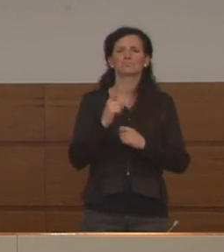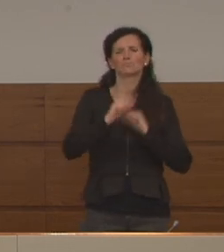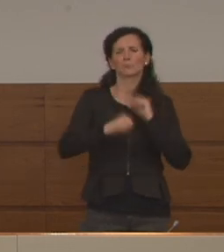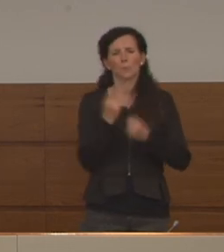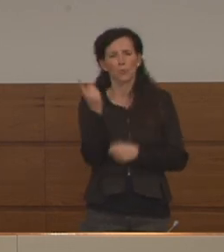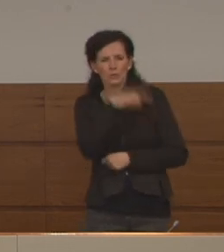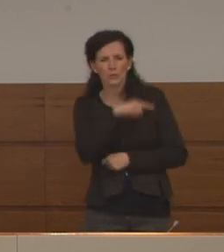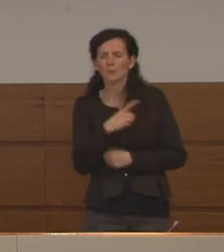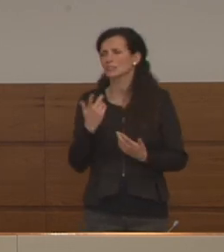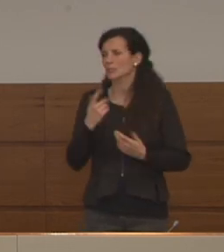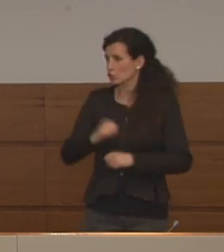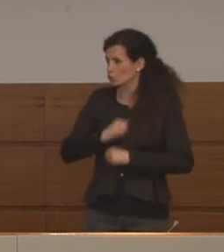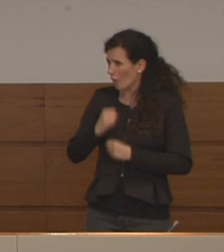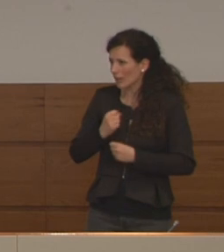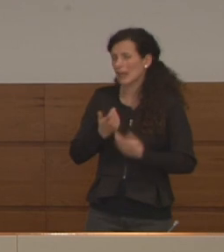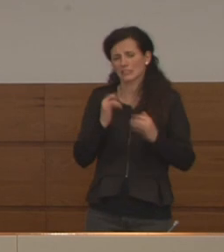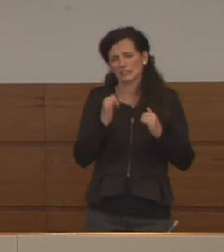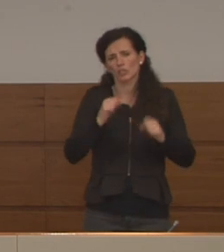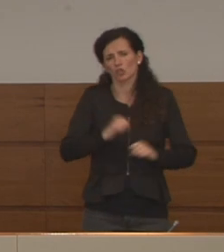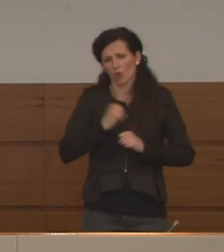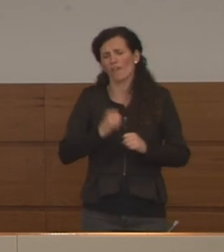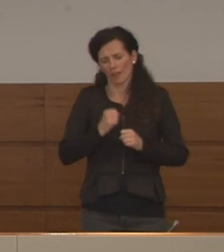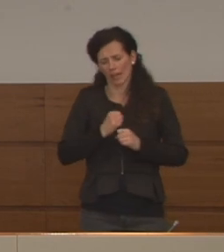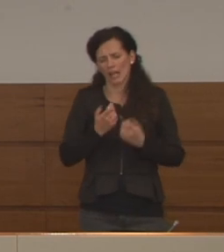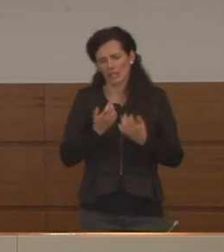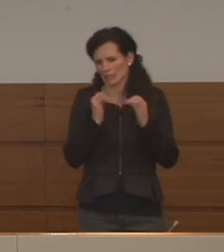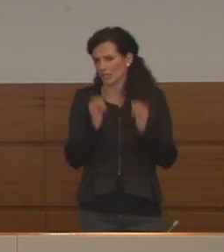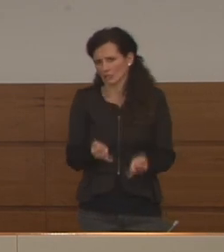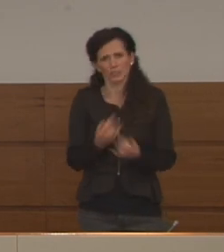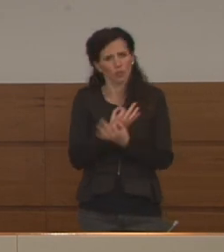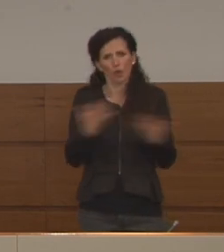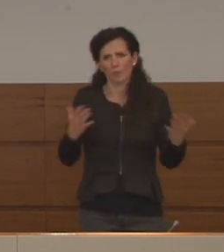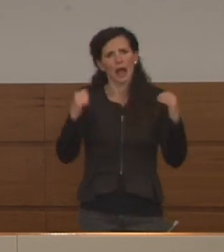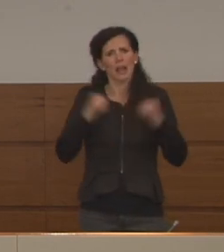Insofferenza sicuramente sì. Però, ripeto, dovuta anche